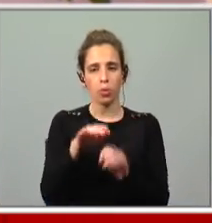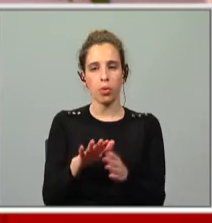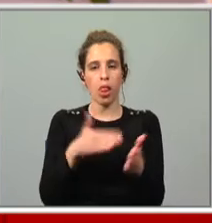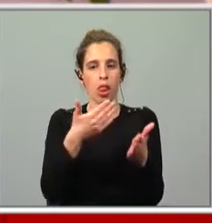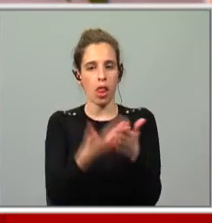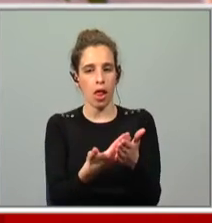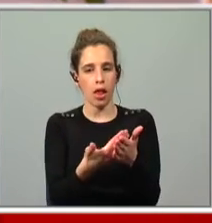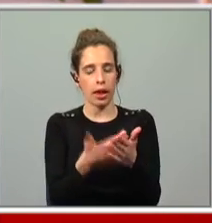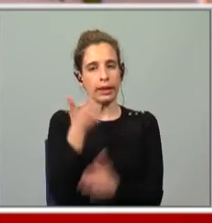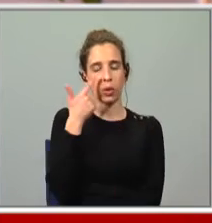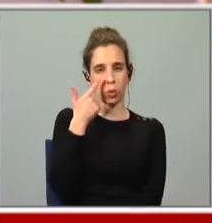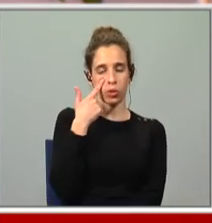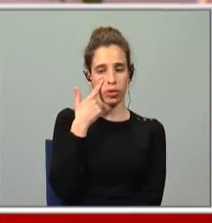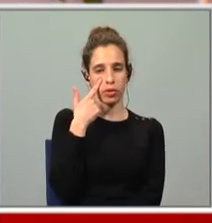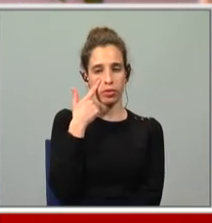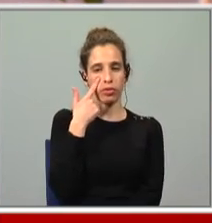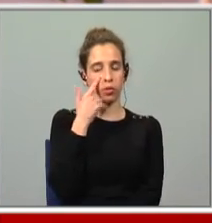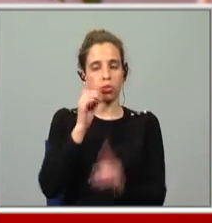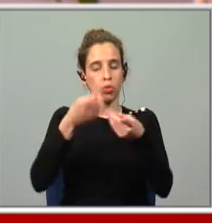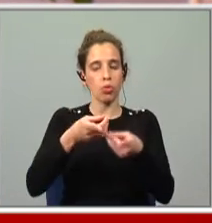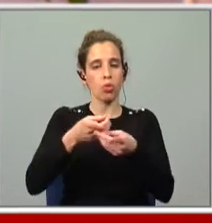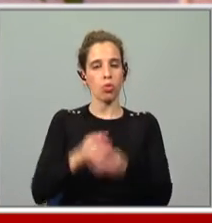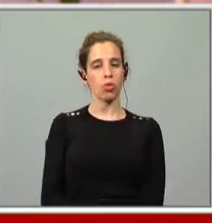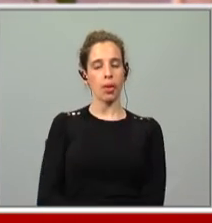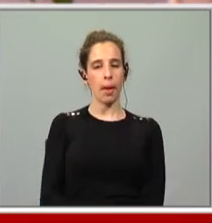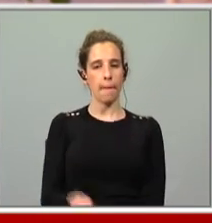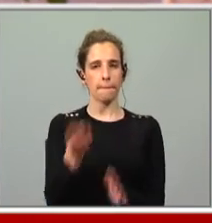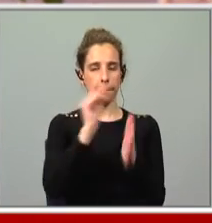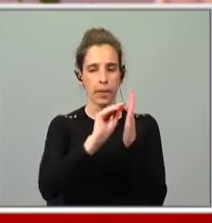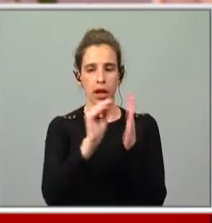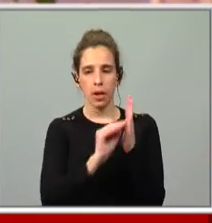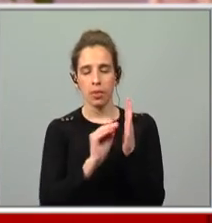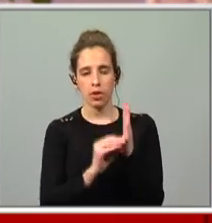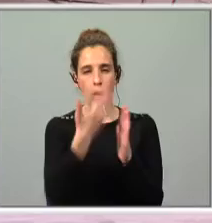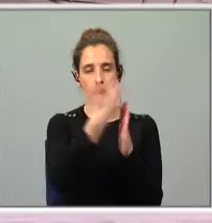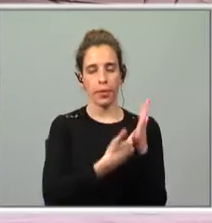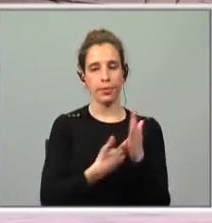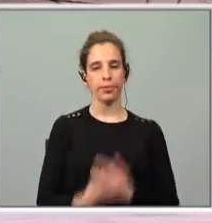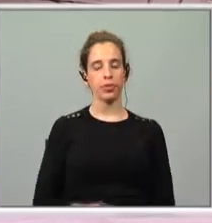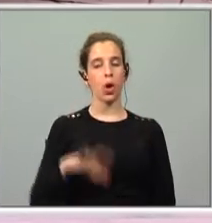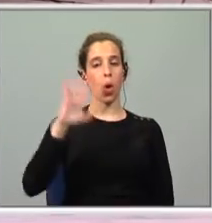foram dadas a conhecer vamos começar a preencher o nosso plano Quando chegarmos 已經知道讓我們開始我們到達時填寫我們的計劃